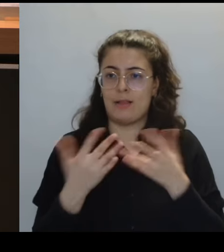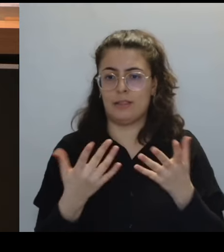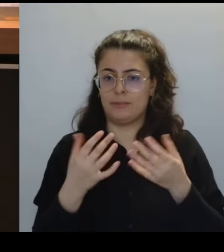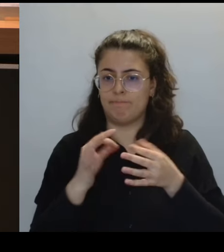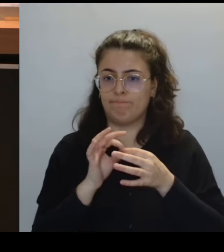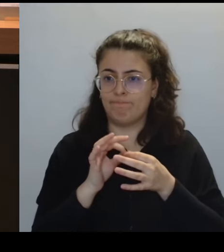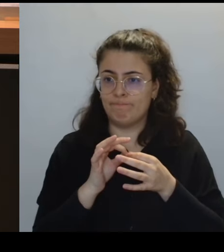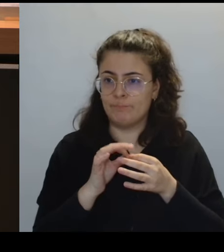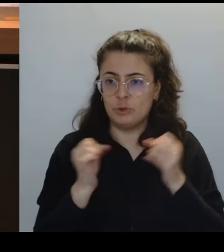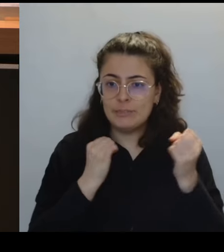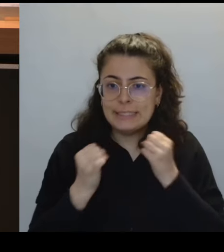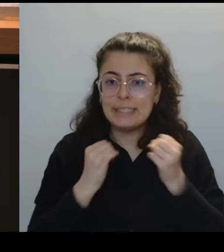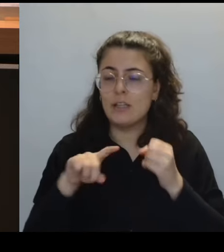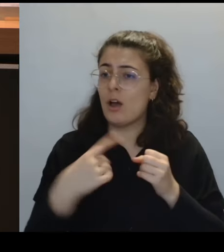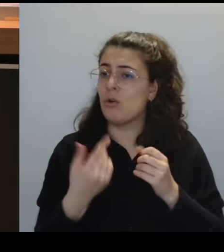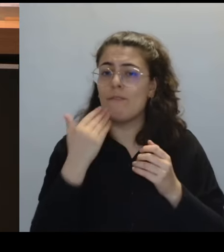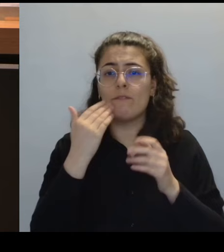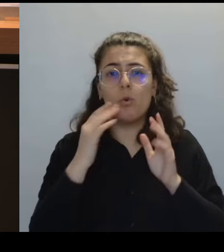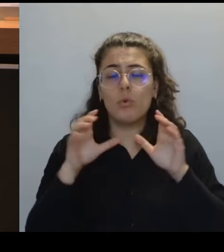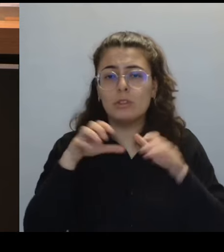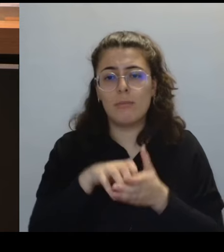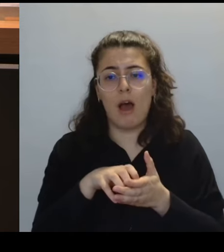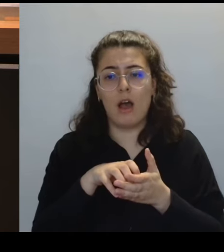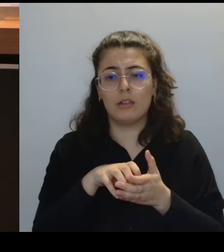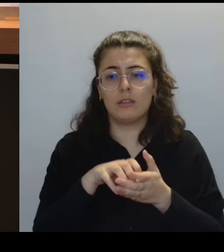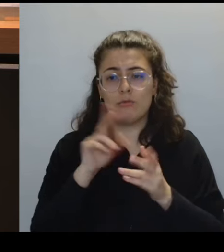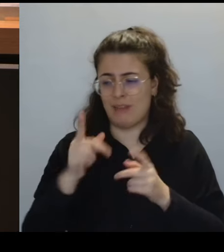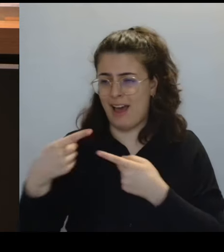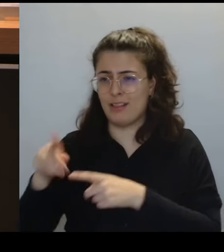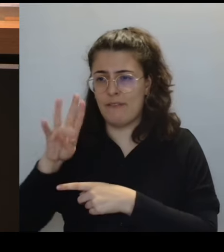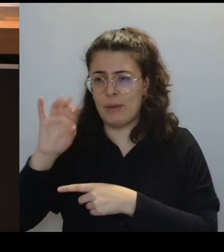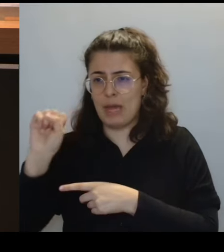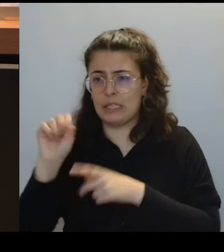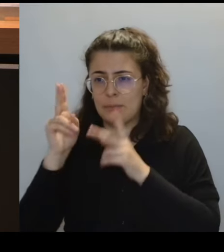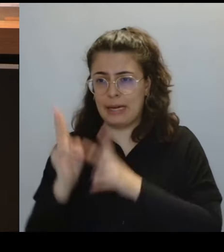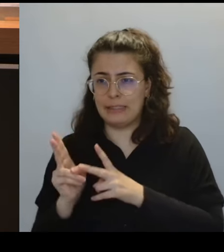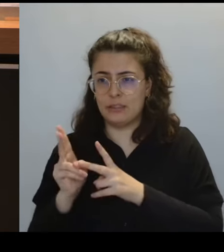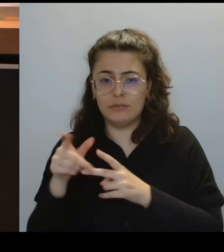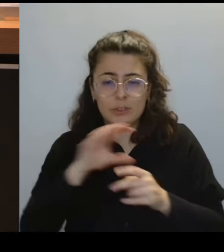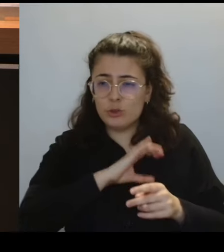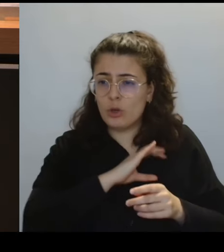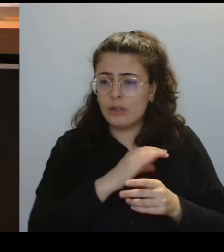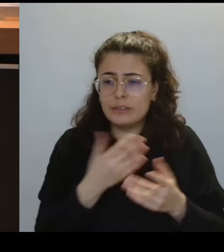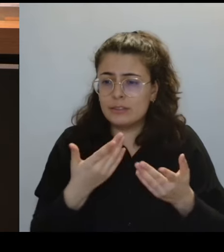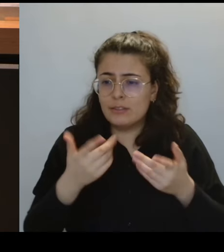anderen WBS Berechtigten kaum eine Chance haben. Um wen geht es konkret? Offensichtlich hat der Kollege Nas